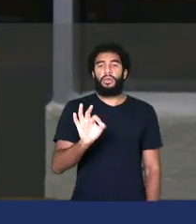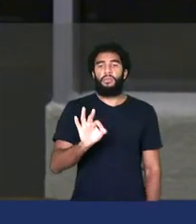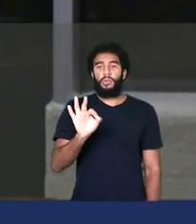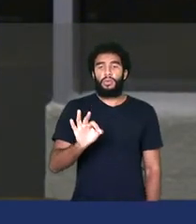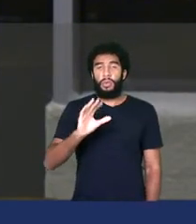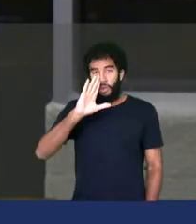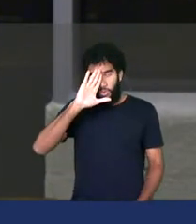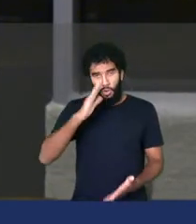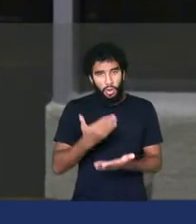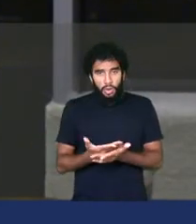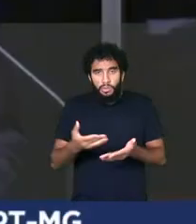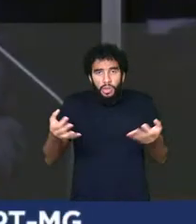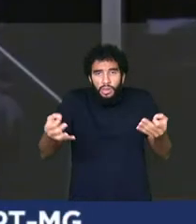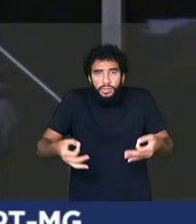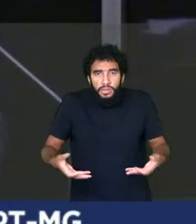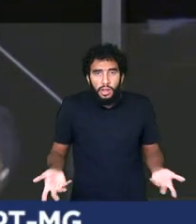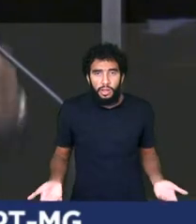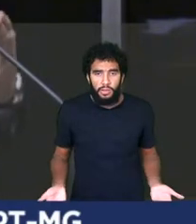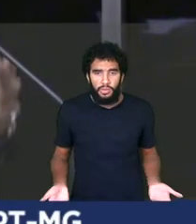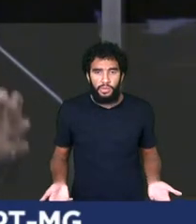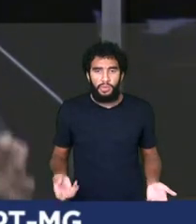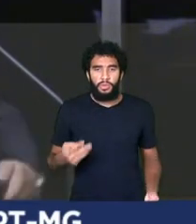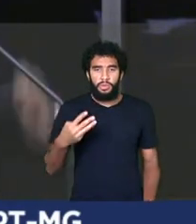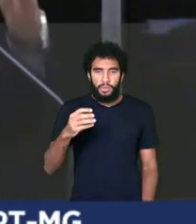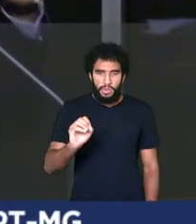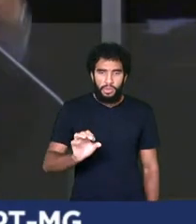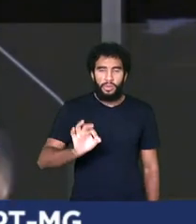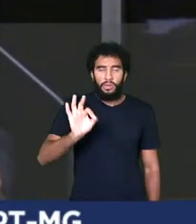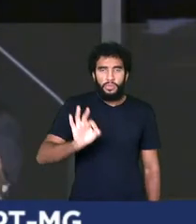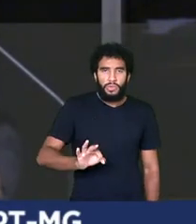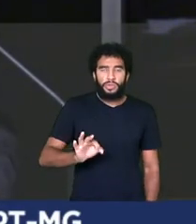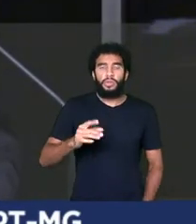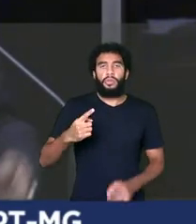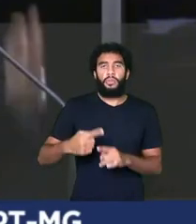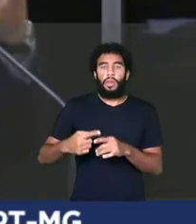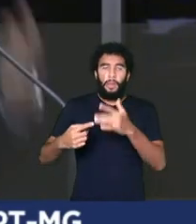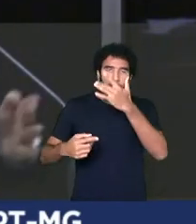PROPÕE 30%. EU ACHO QUE É EXTREMAMENTE INJUSTO 30%. ESSE PAÍS TRIBUTA QUEM EMPREGA